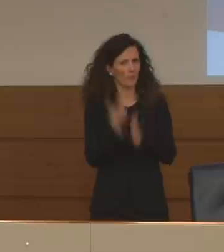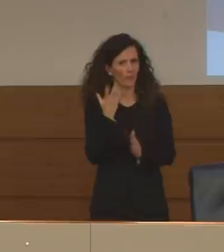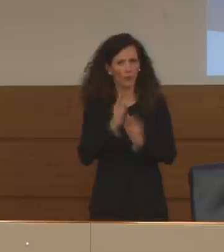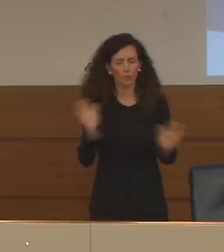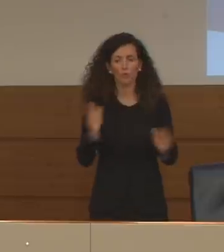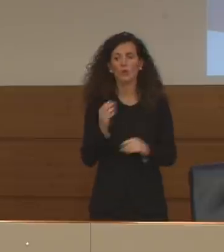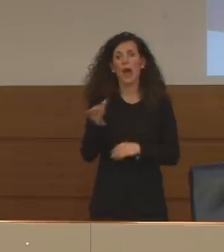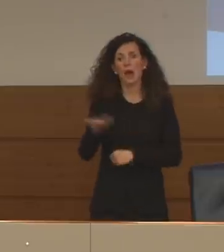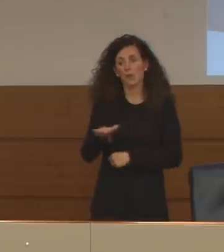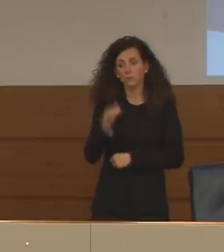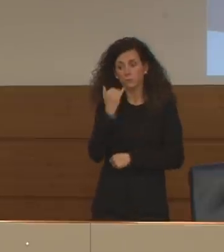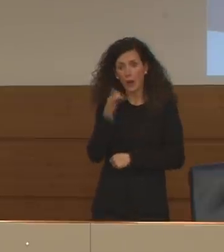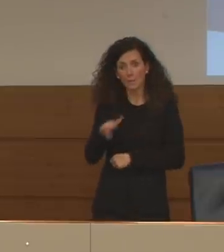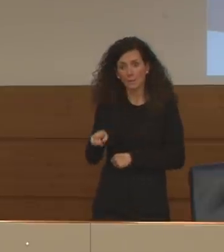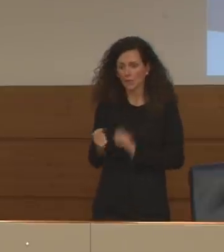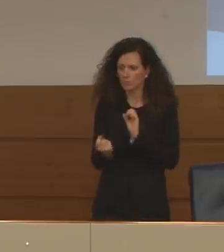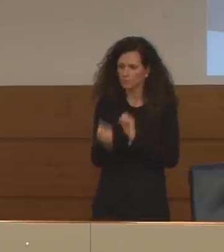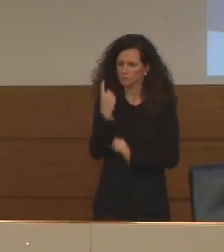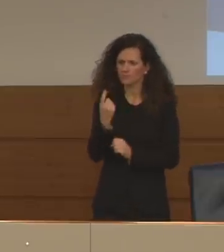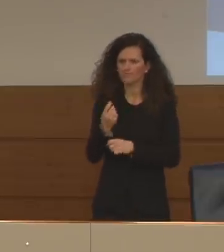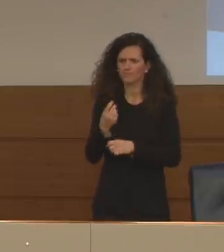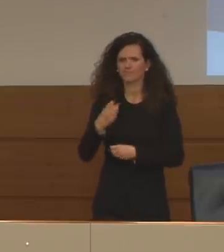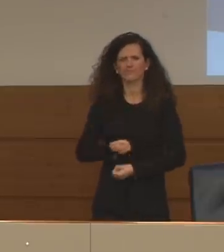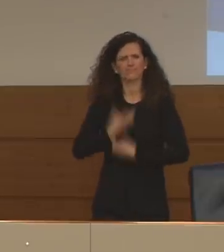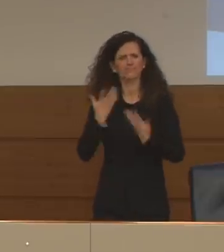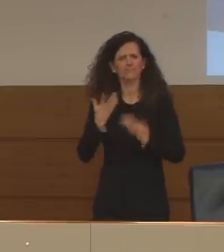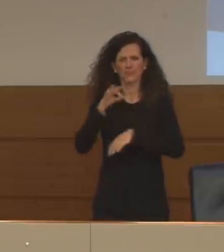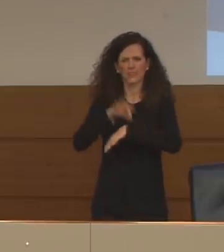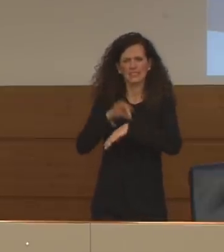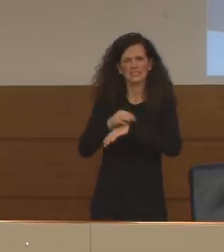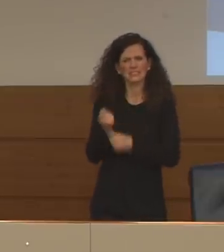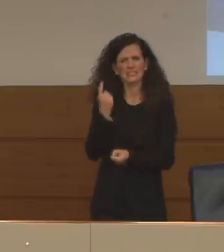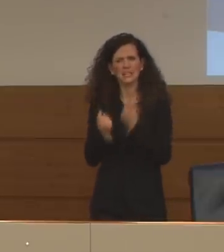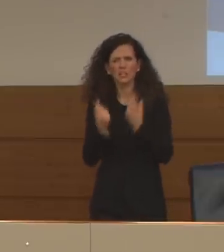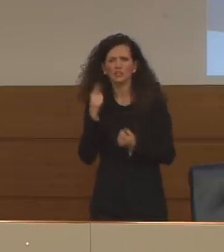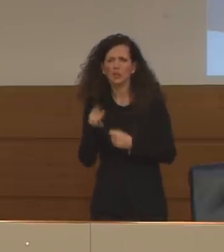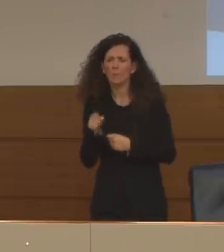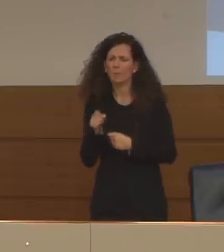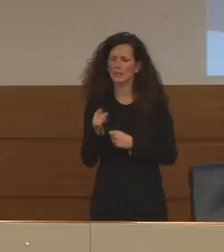dei sintomi soprattutto se sono dei sintomi non particolarmente importanti,